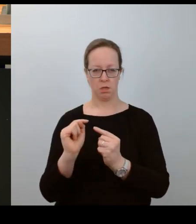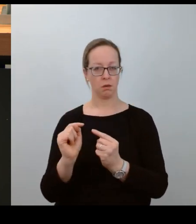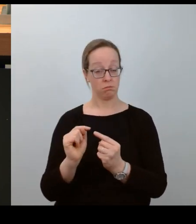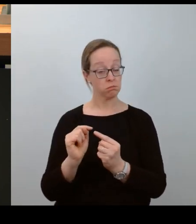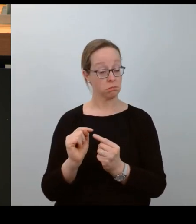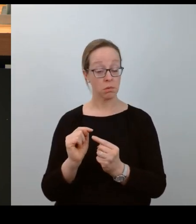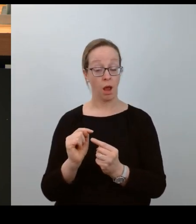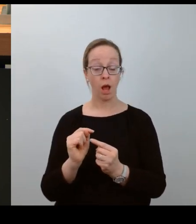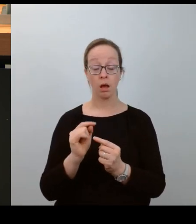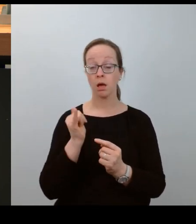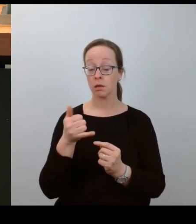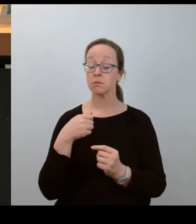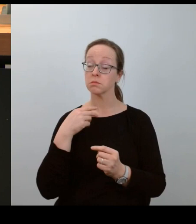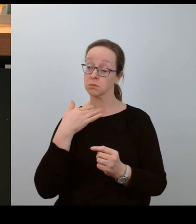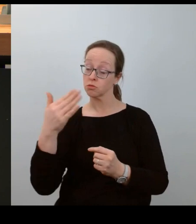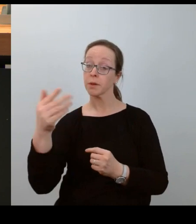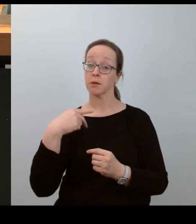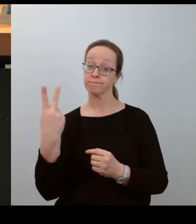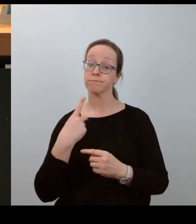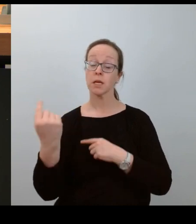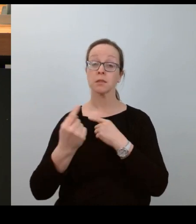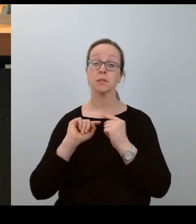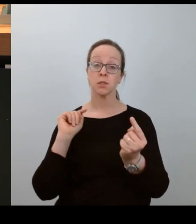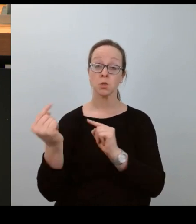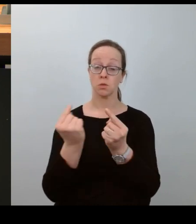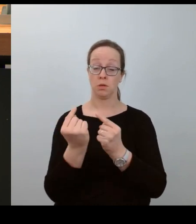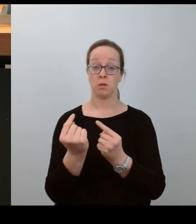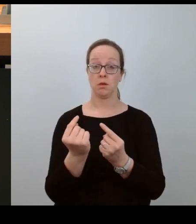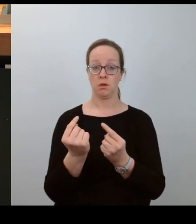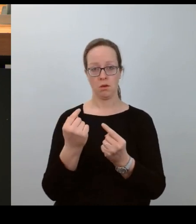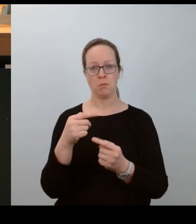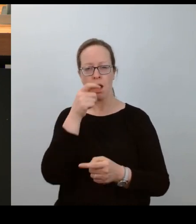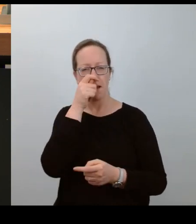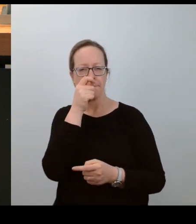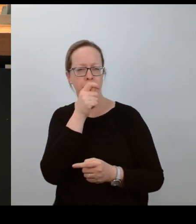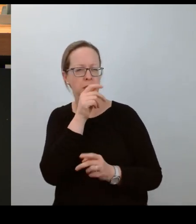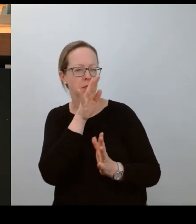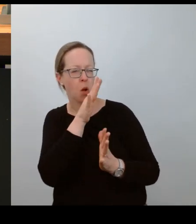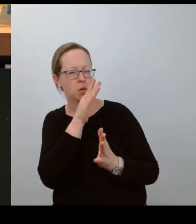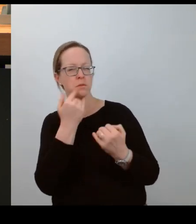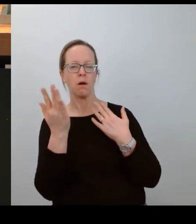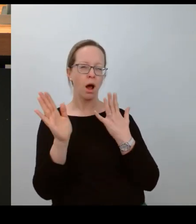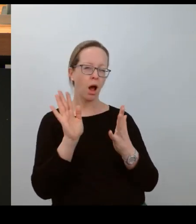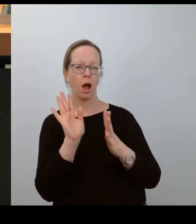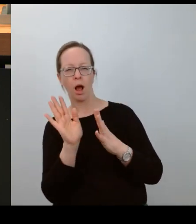Das zeigt durchaus offensichtlich, dass Sie sehr kritisch den bisherigen Ergebnissen gegenübe.